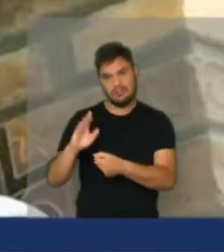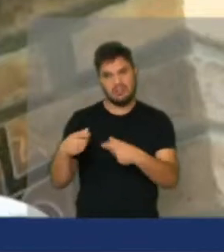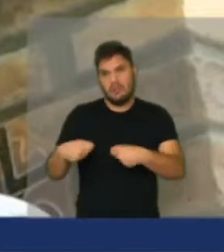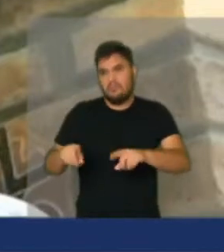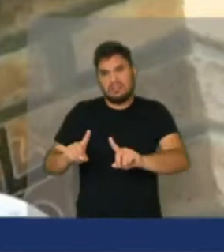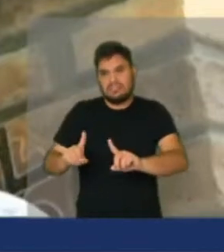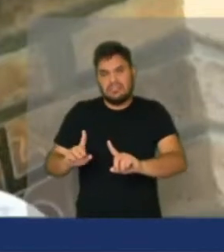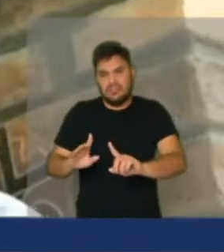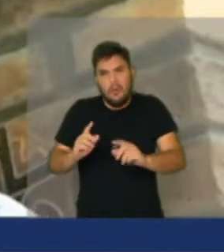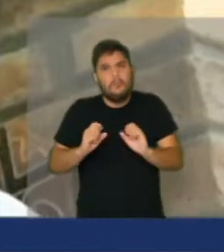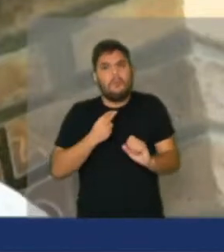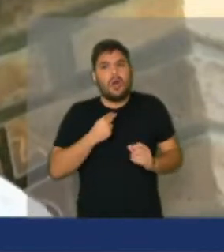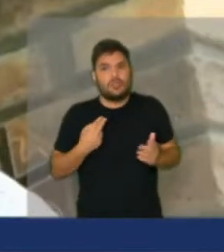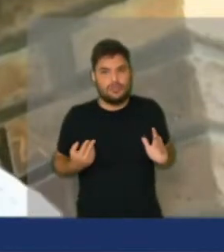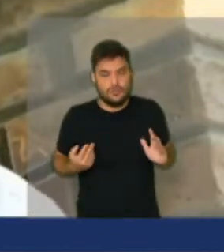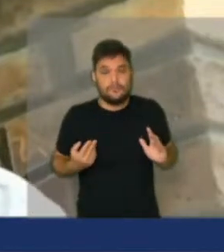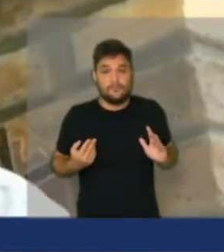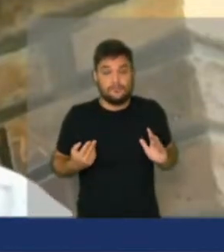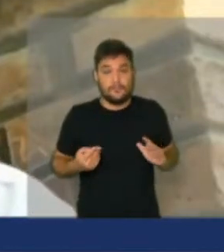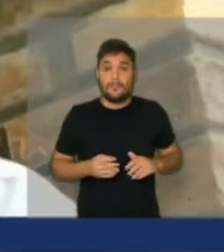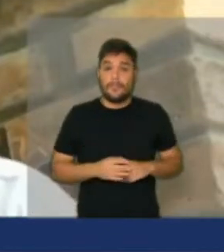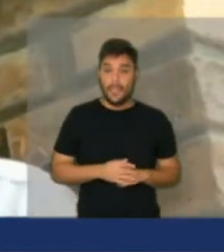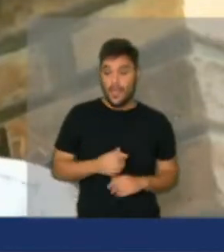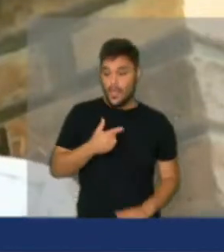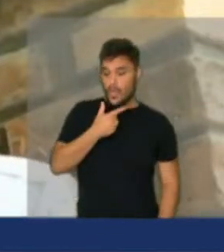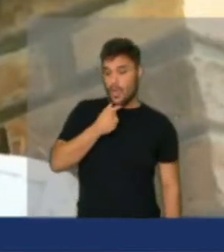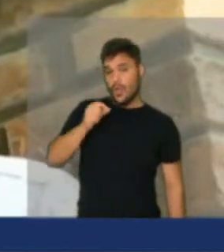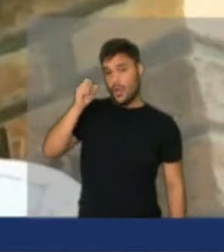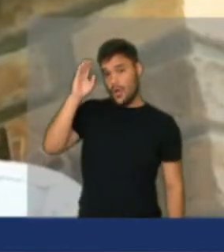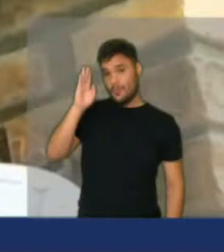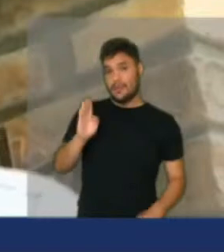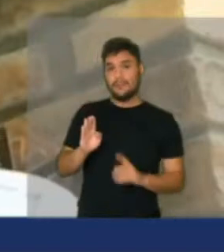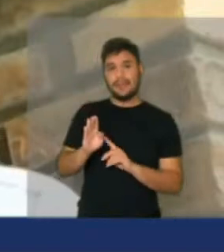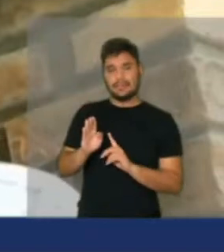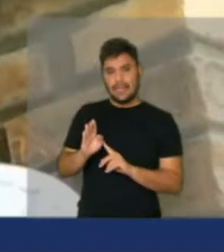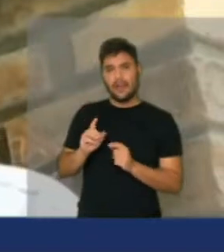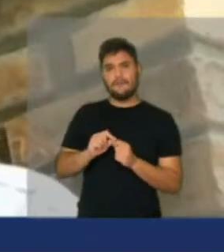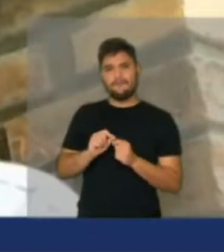BRASILEIRA. ALIÁS, UM... UM BRASILEIRO FEZ UM TWITTER HOJE QUE EU ACHEI TÃO INTELIGENTE QUE EU PRECISO REPETIR AQUI.